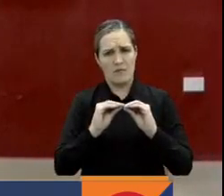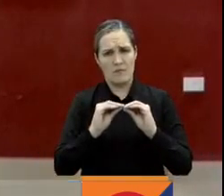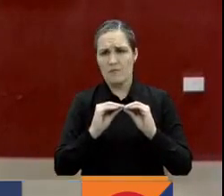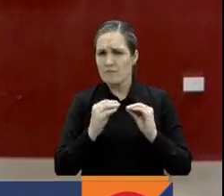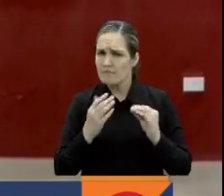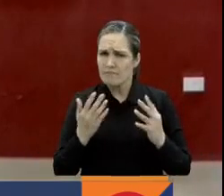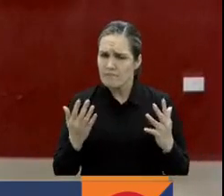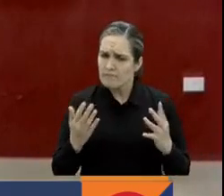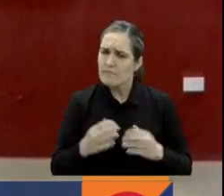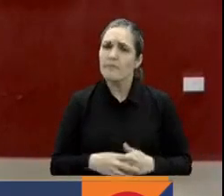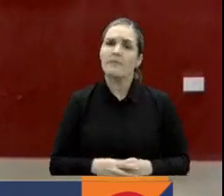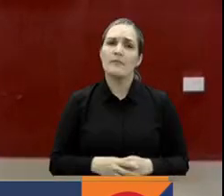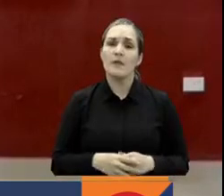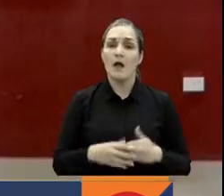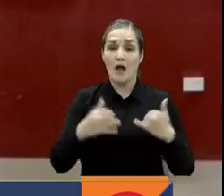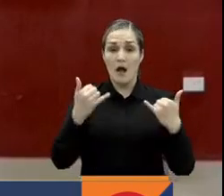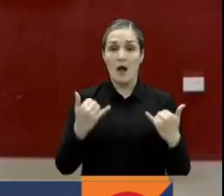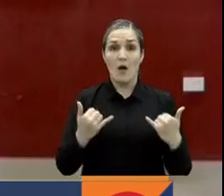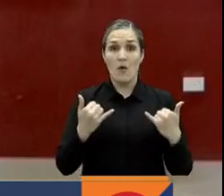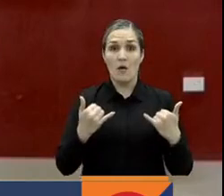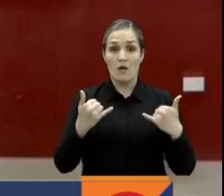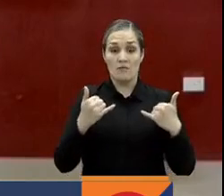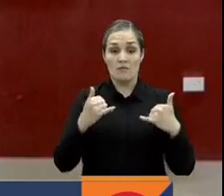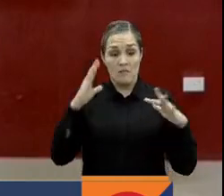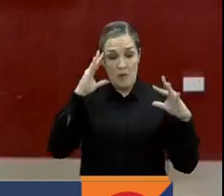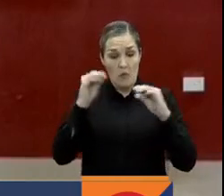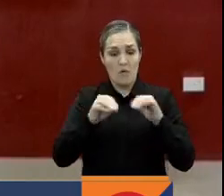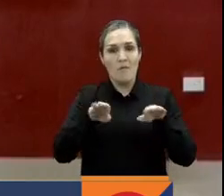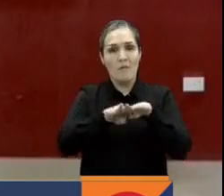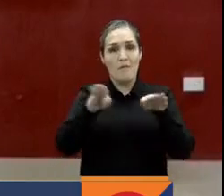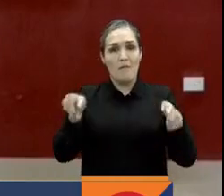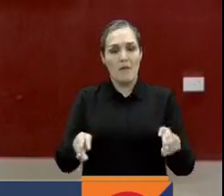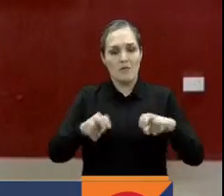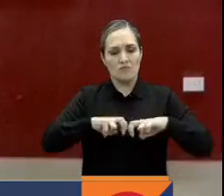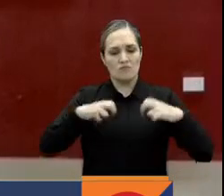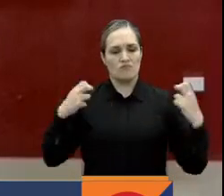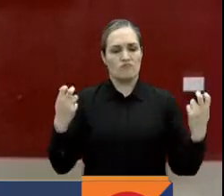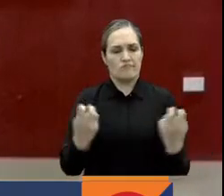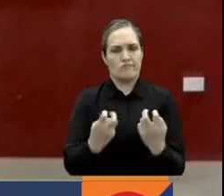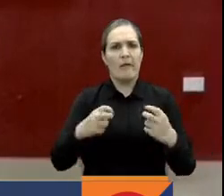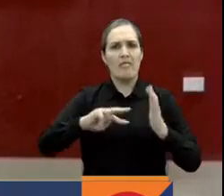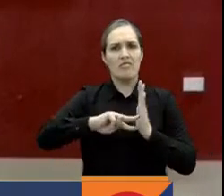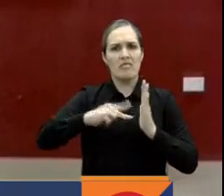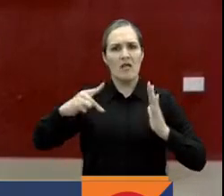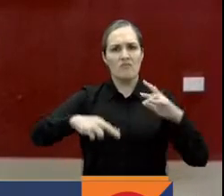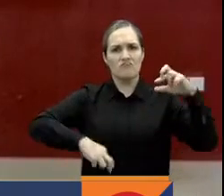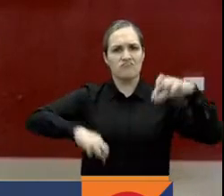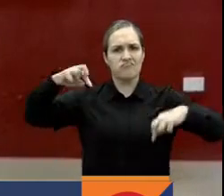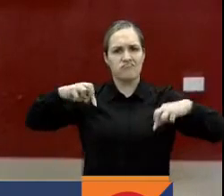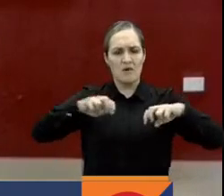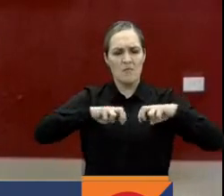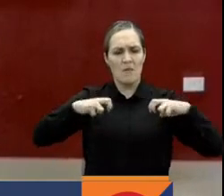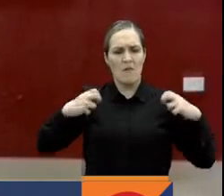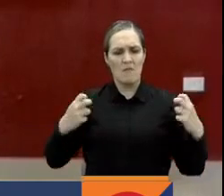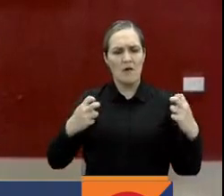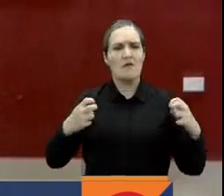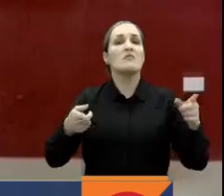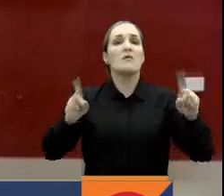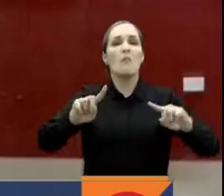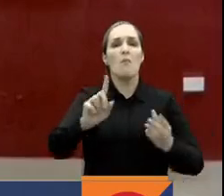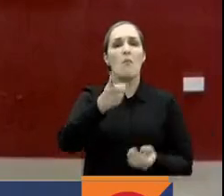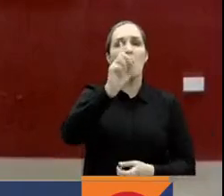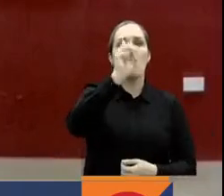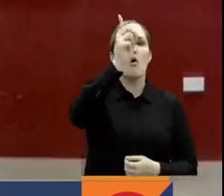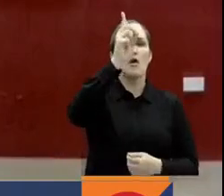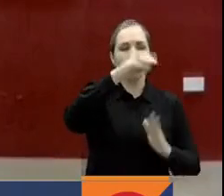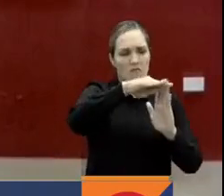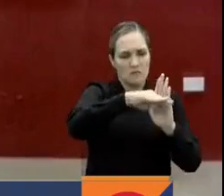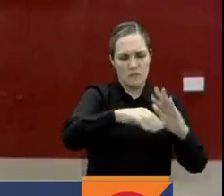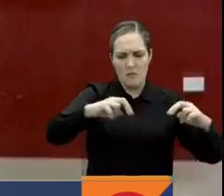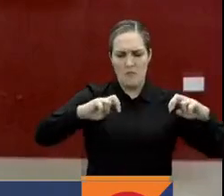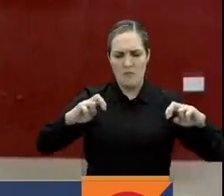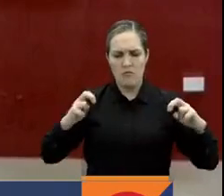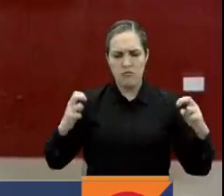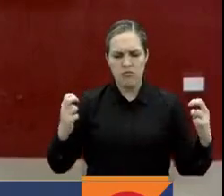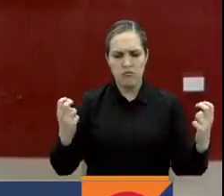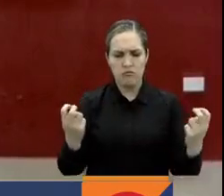HEMOS CONVENIDO QUE SE